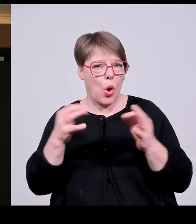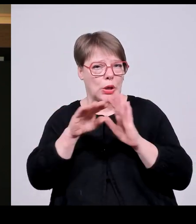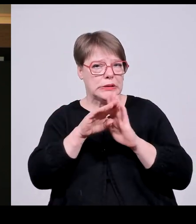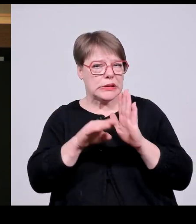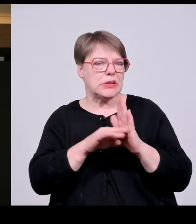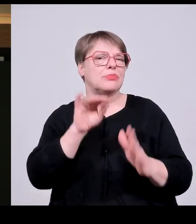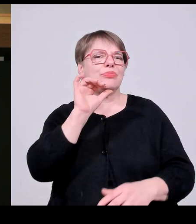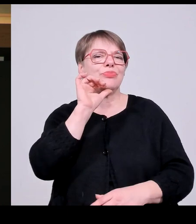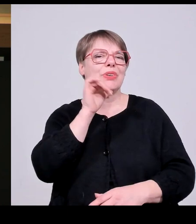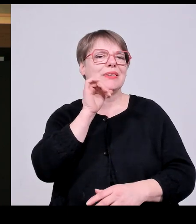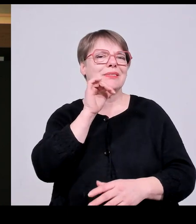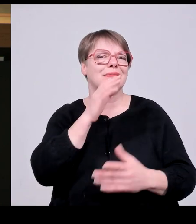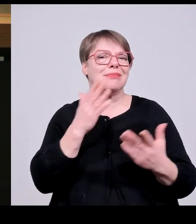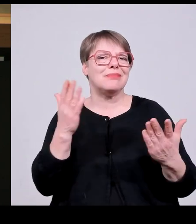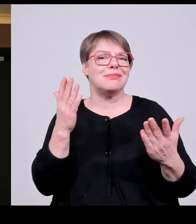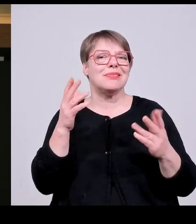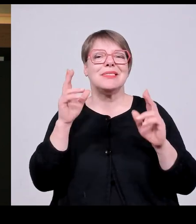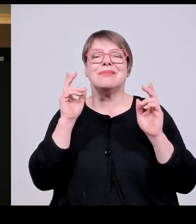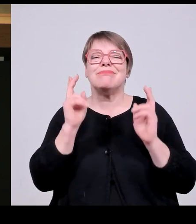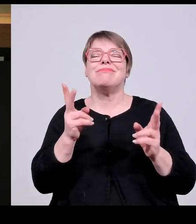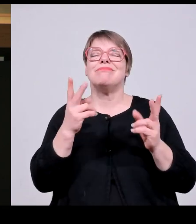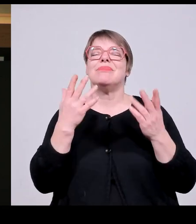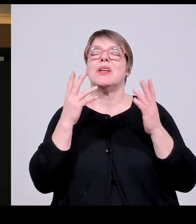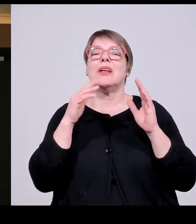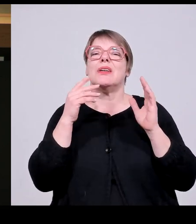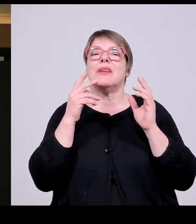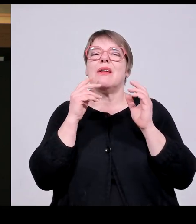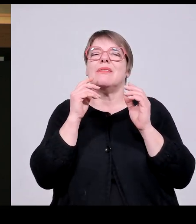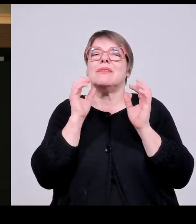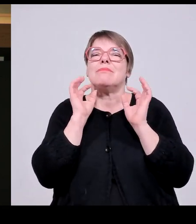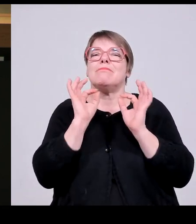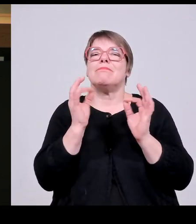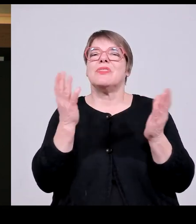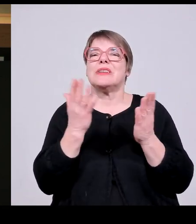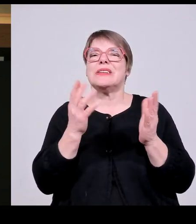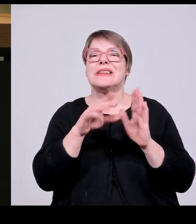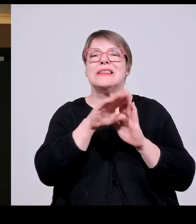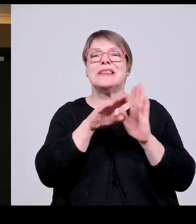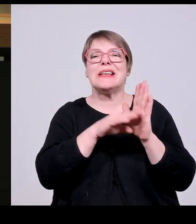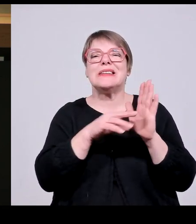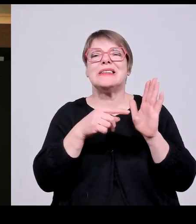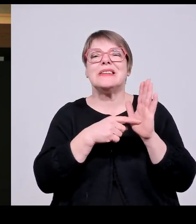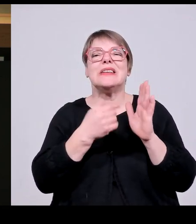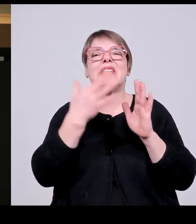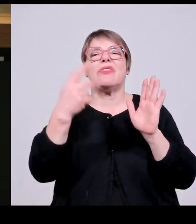Ist es doch Butter bei die Fische zu geben, nämlich ganz klar zu sagen, wie viel